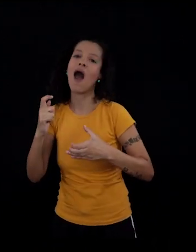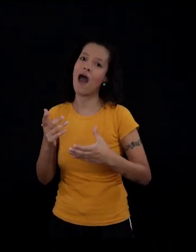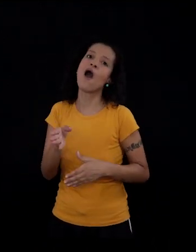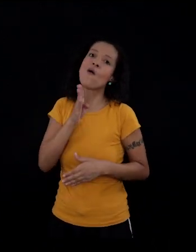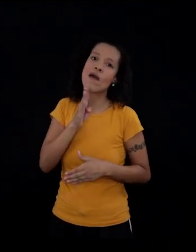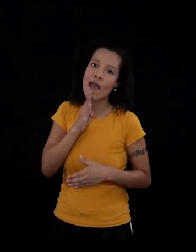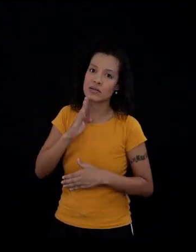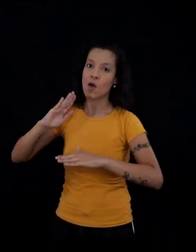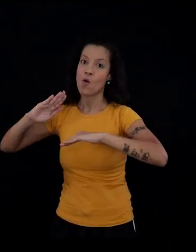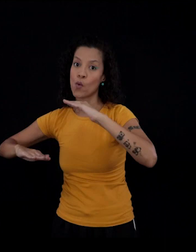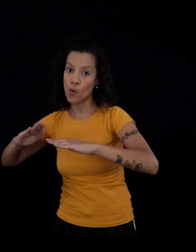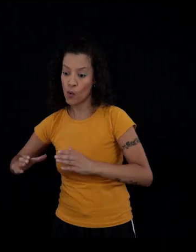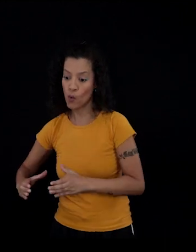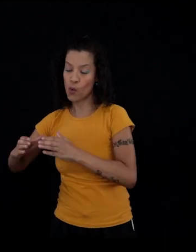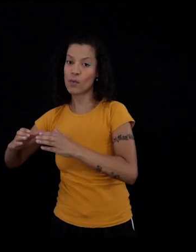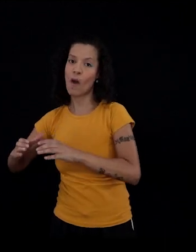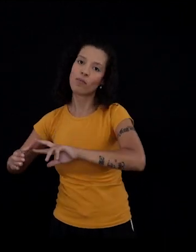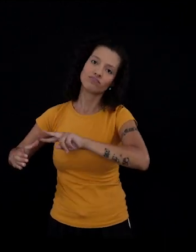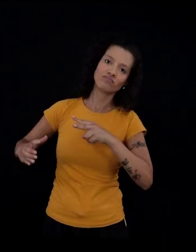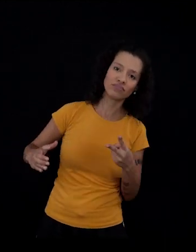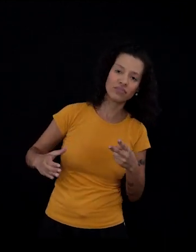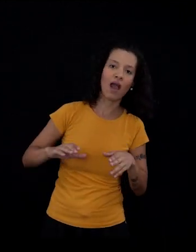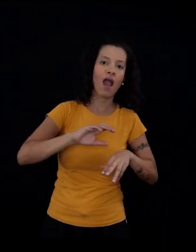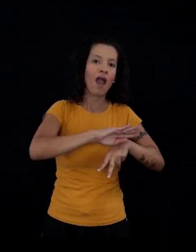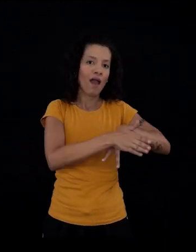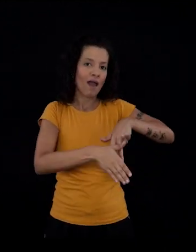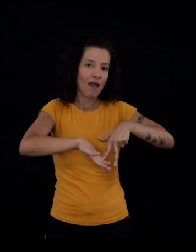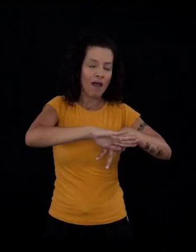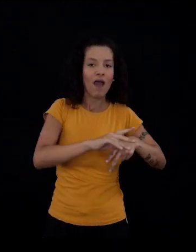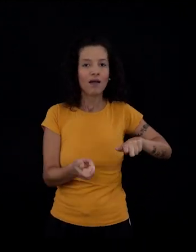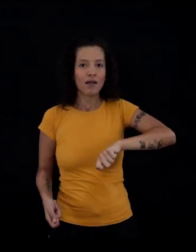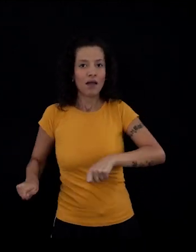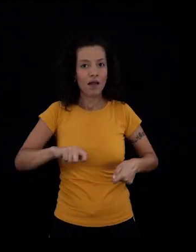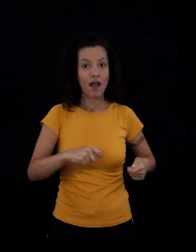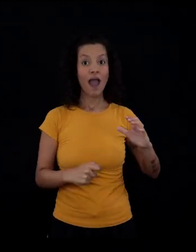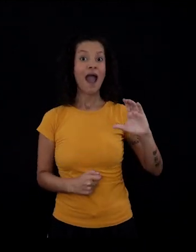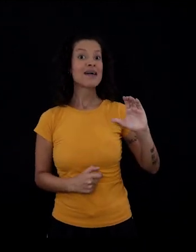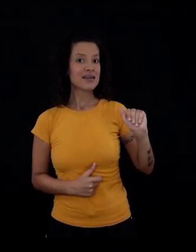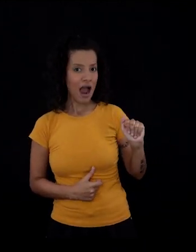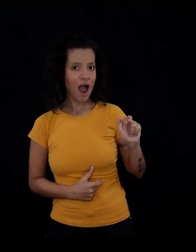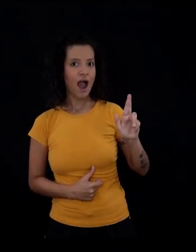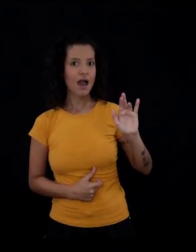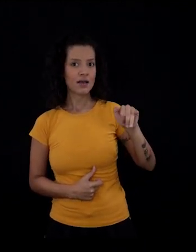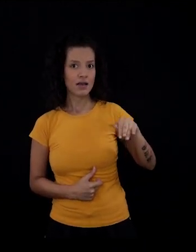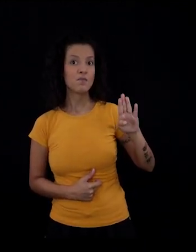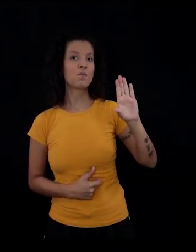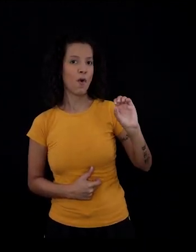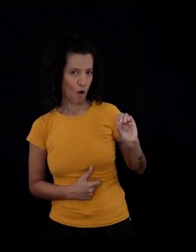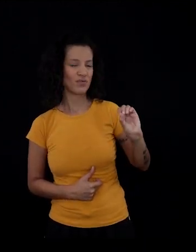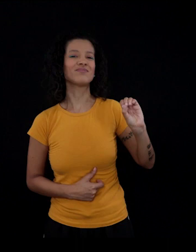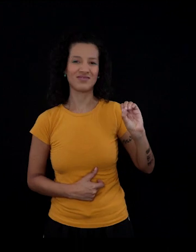Geralmente, tem ainda hoje, as letras do cotidiano